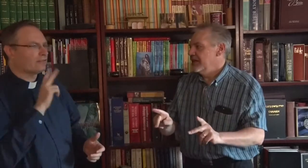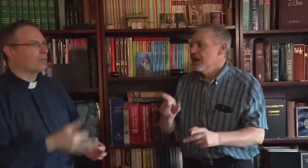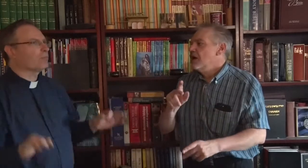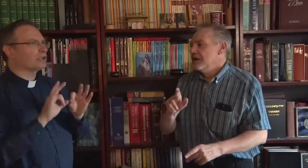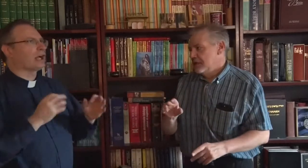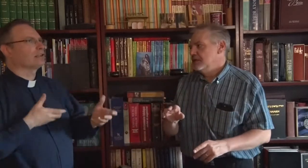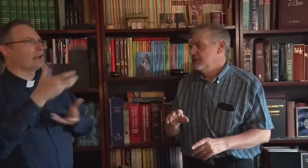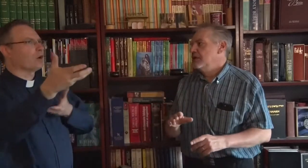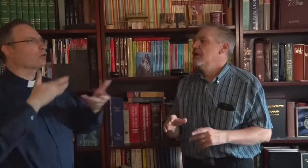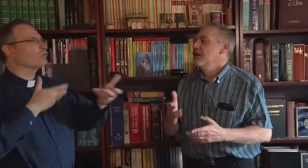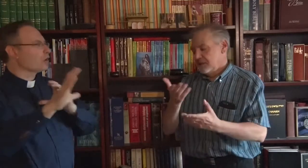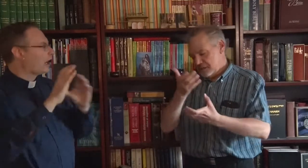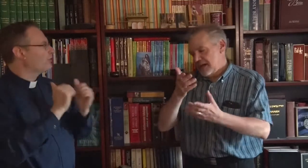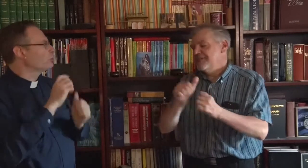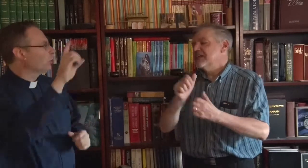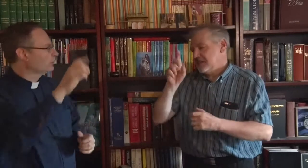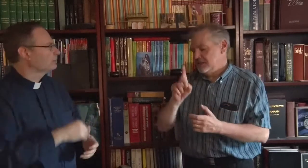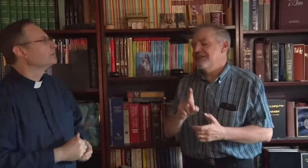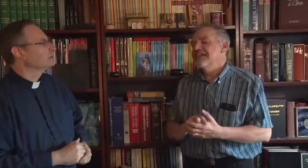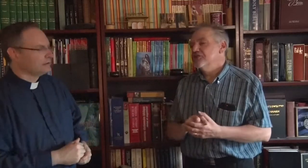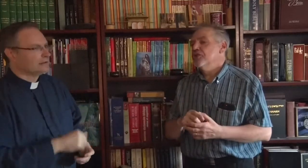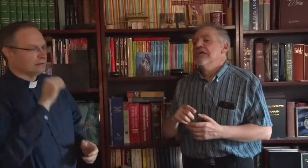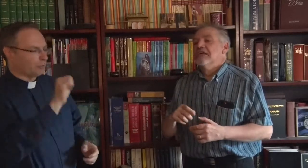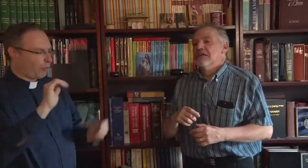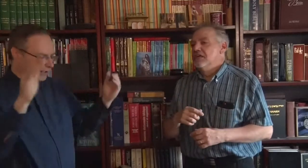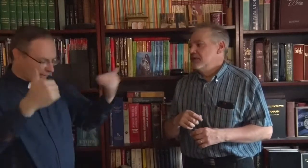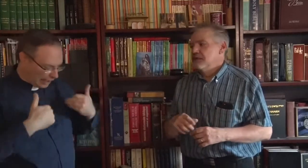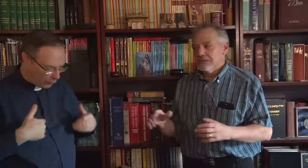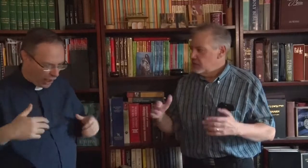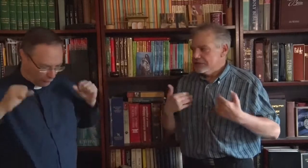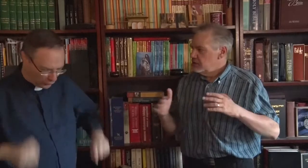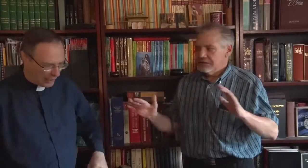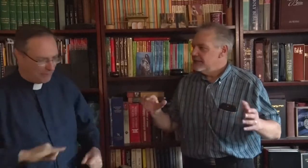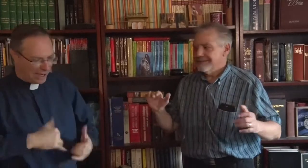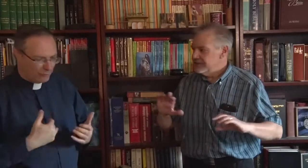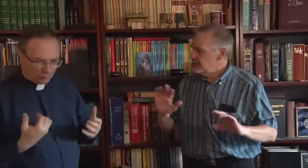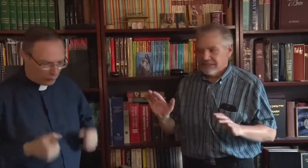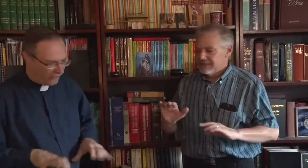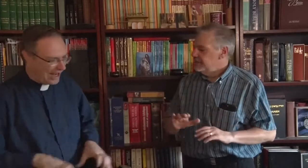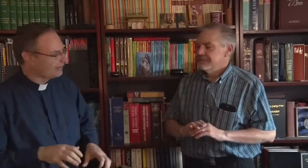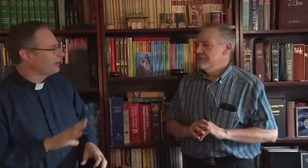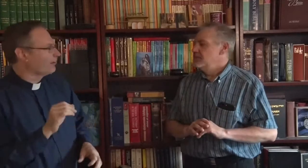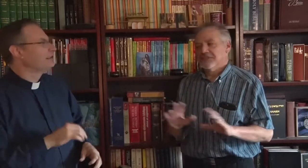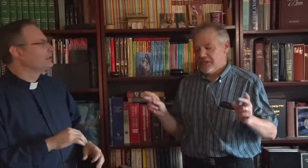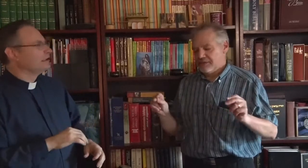Vraiment important, c’est d’avoir une communion avec Dieu. Pas parce que je me vois en quoi je suis capable, que je peux faire? Non.